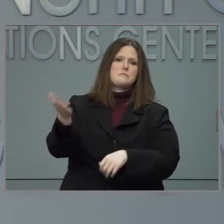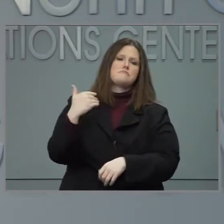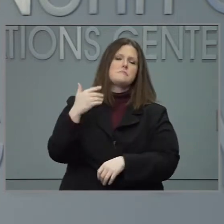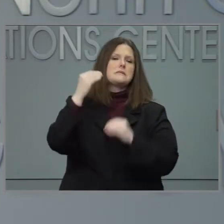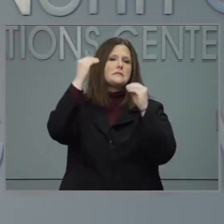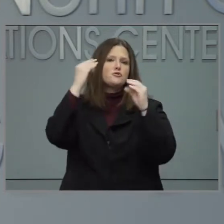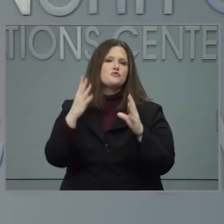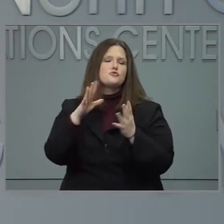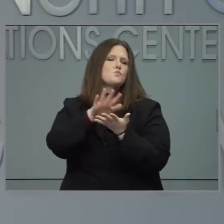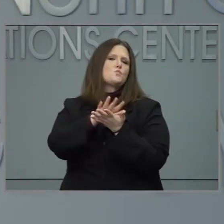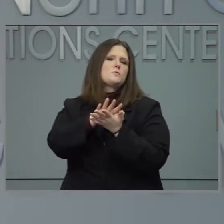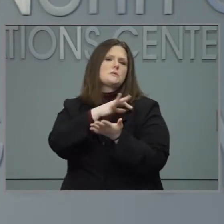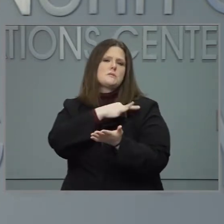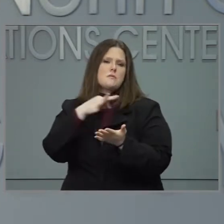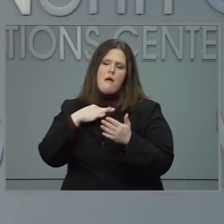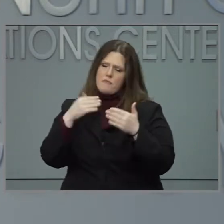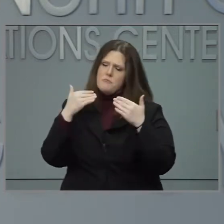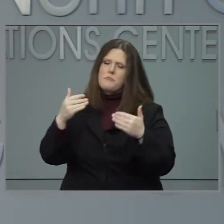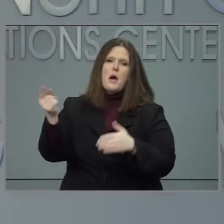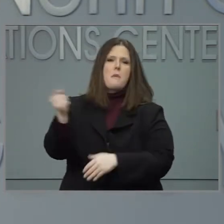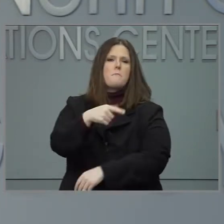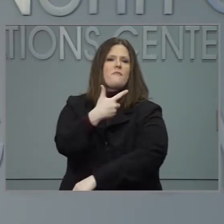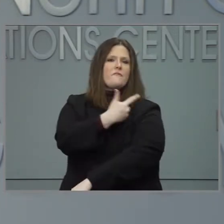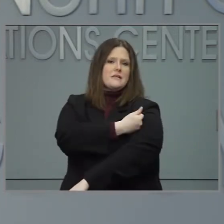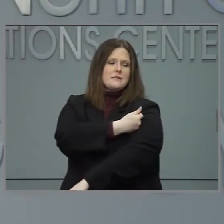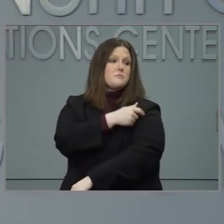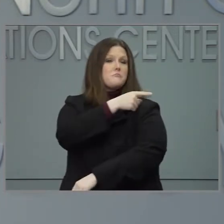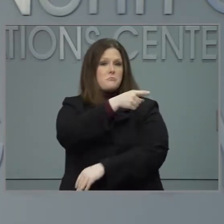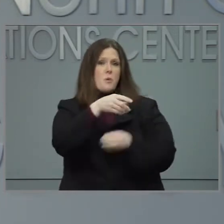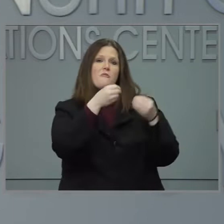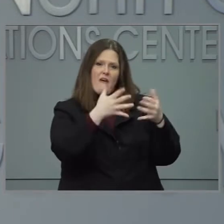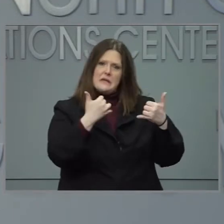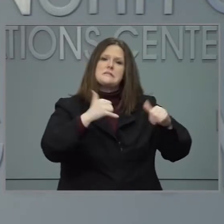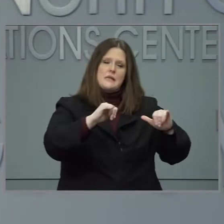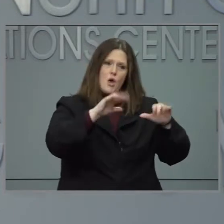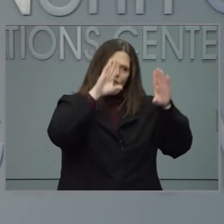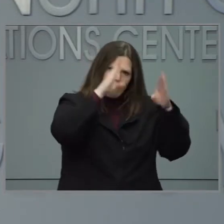personal escolar podrán vacunarse en tanto que los proveedores vacunan al grupo